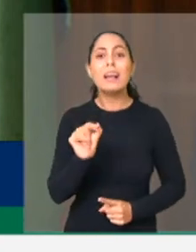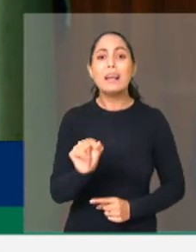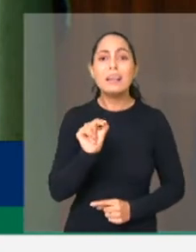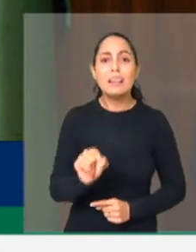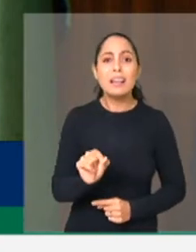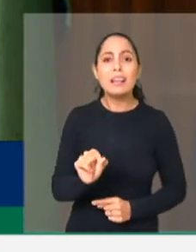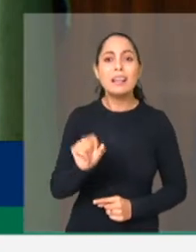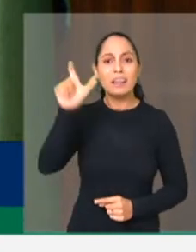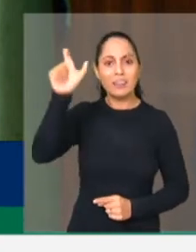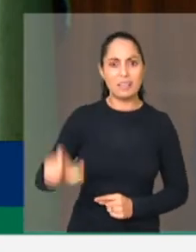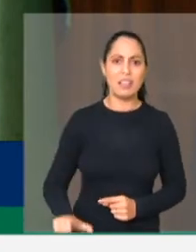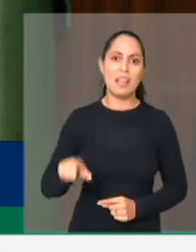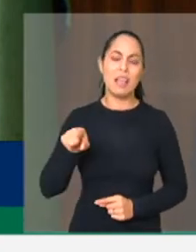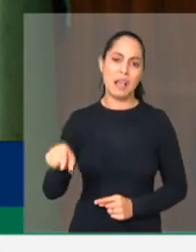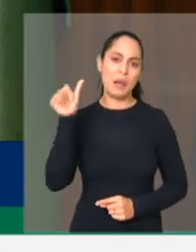RIO DE JANEIRO E... E PEGOU A COVID... DOS SEUS